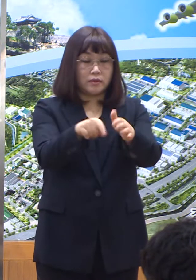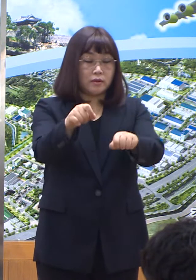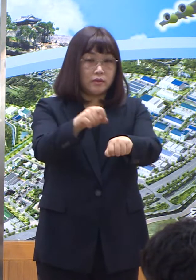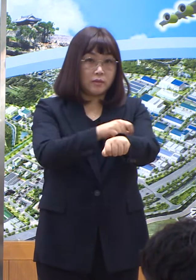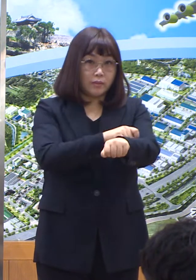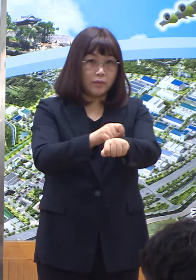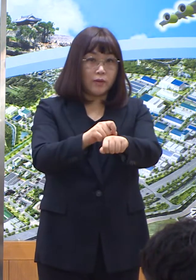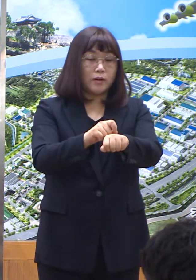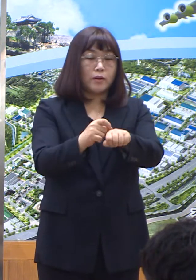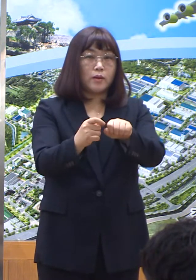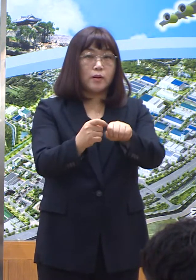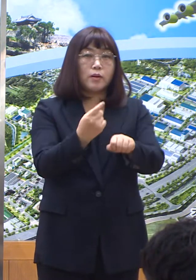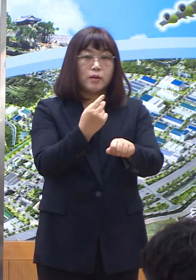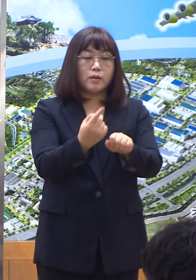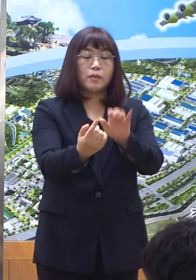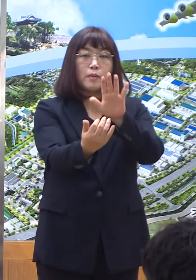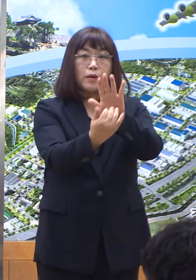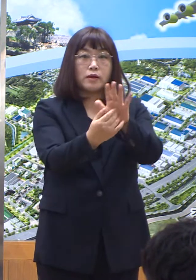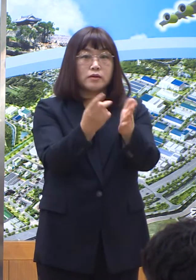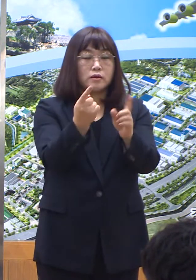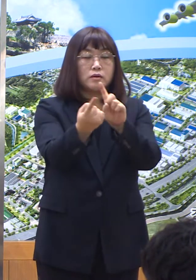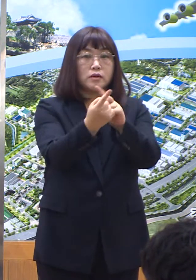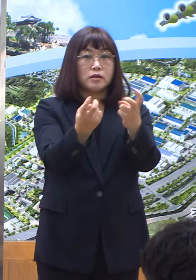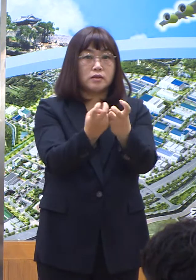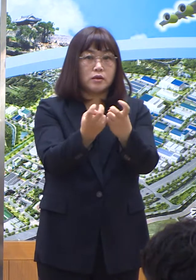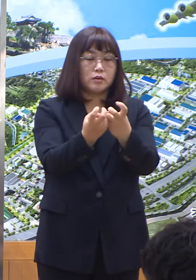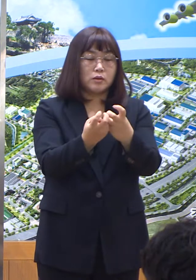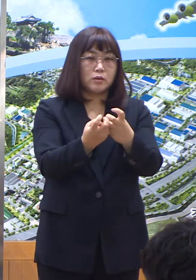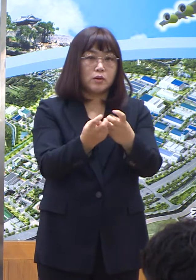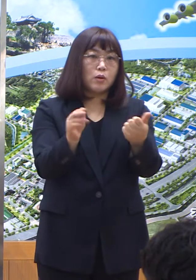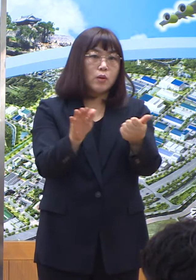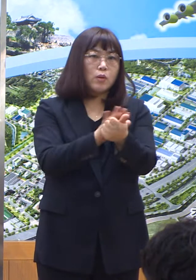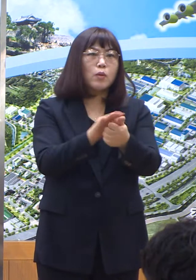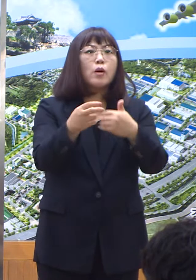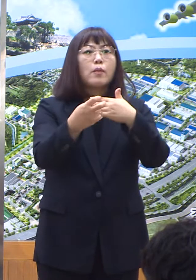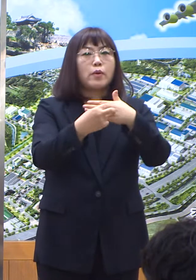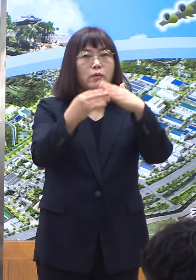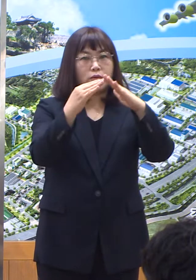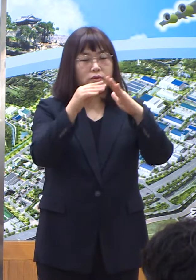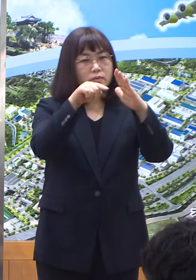요양병원의 접촉면회가 한시적으로 금지됩니다.